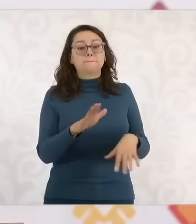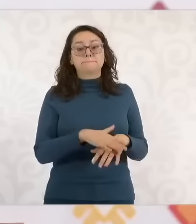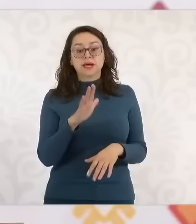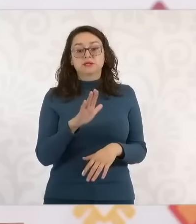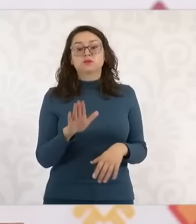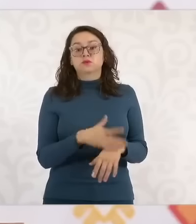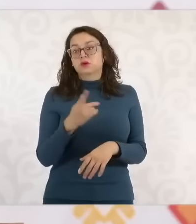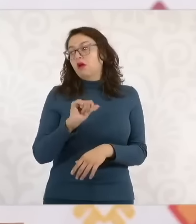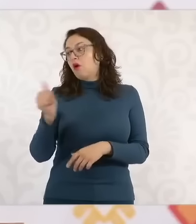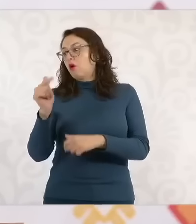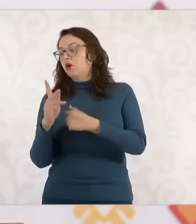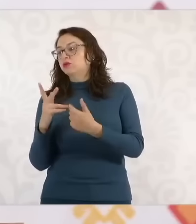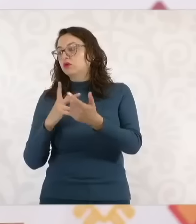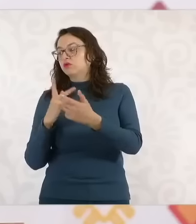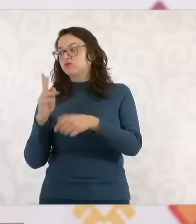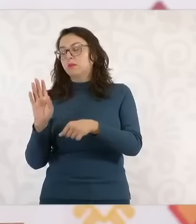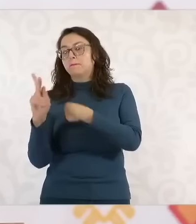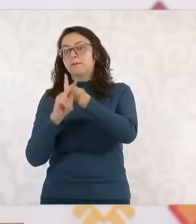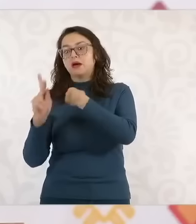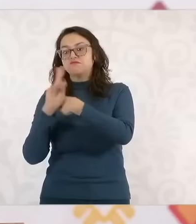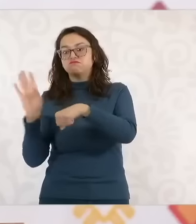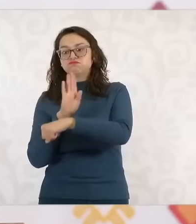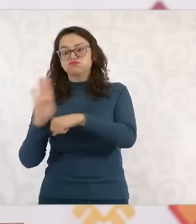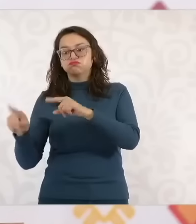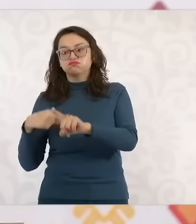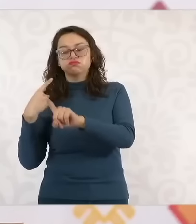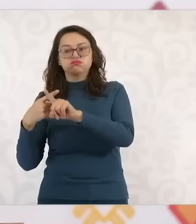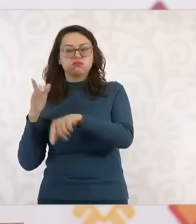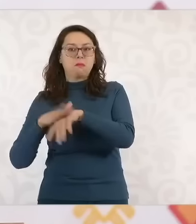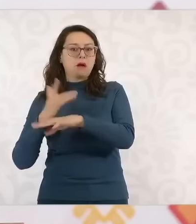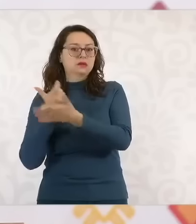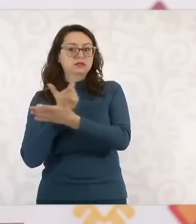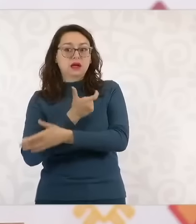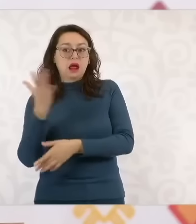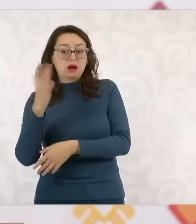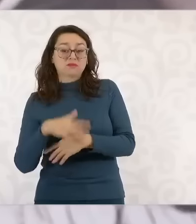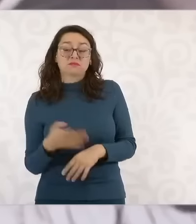vas por la otra vía. Eh, cuando no cumples esas reglas de origen que estable el tratado, pues